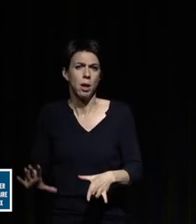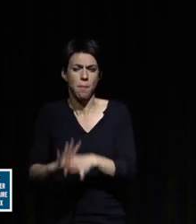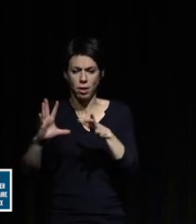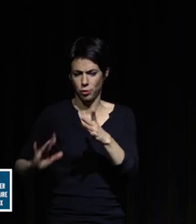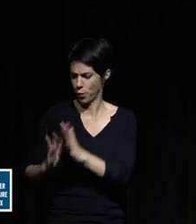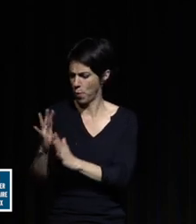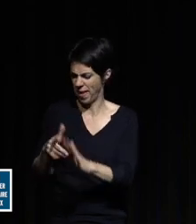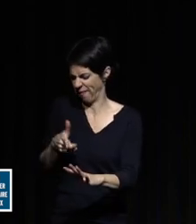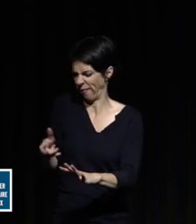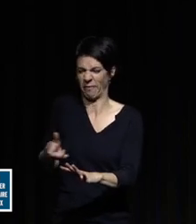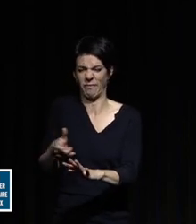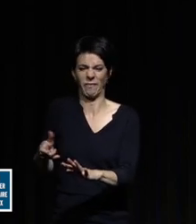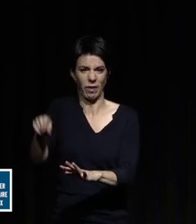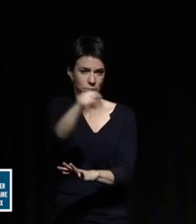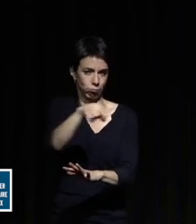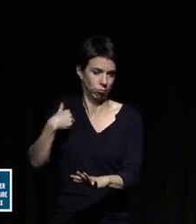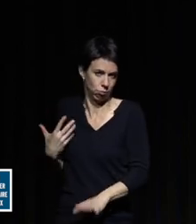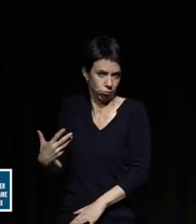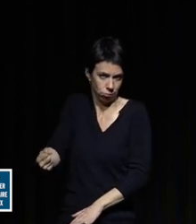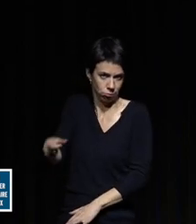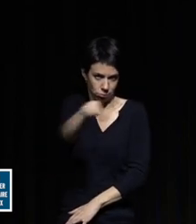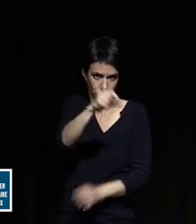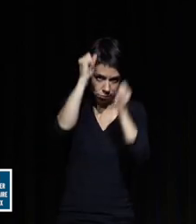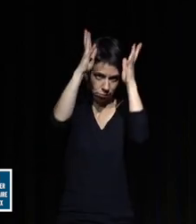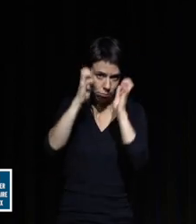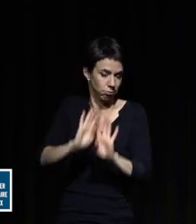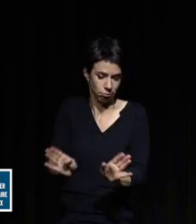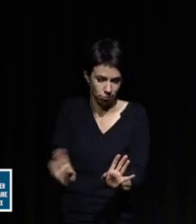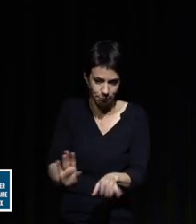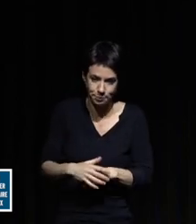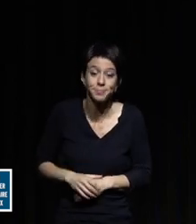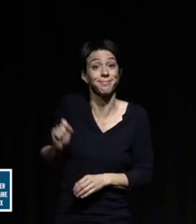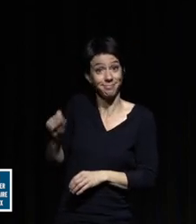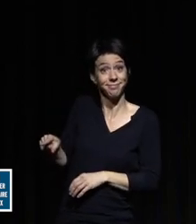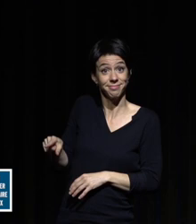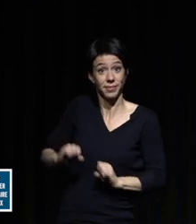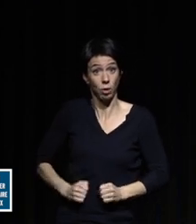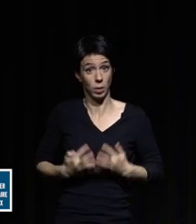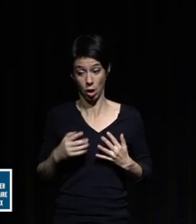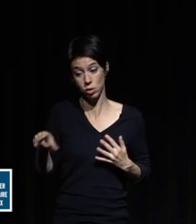va détruire qui va détruire l'endométriose ça c'est une endométriose donc superficiel et puis